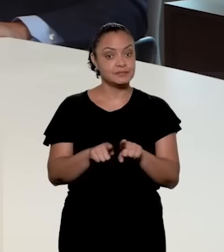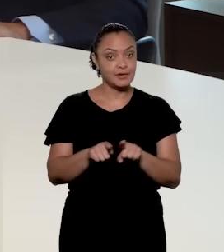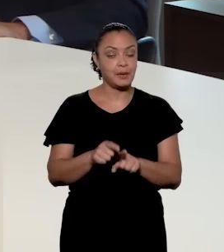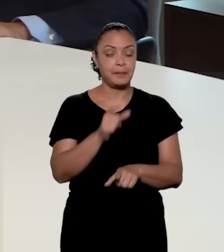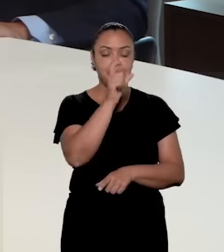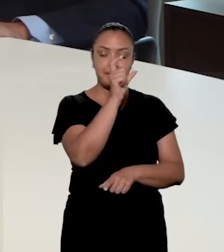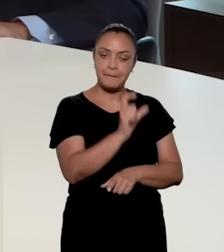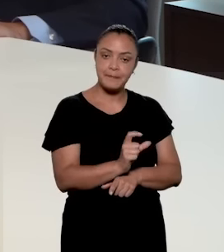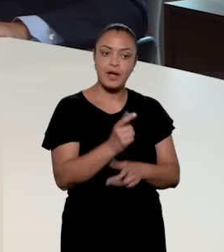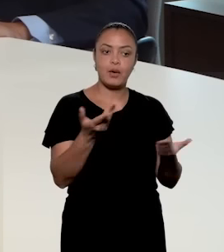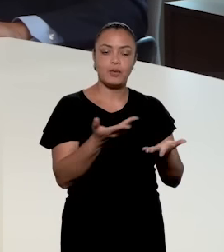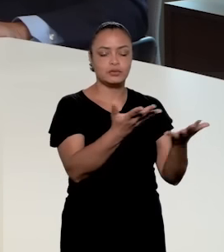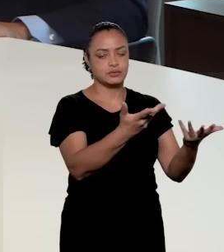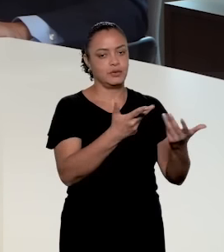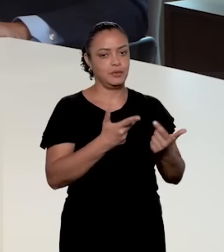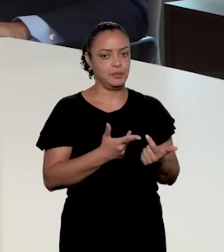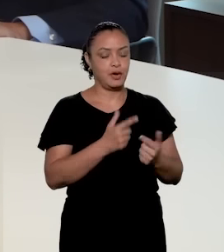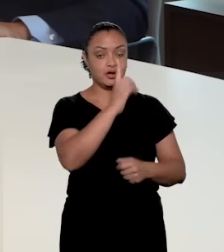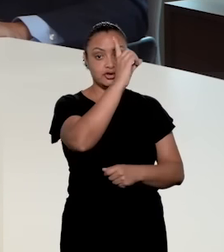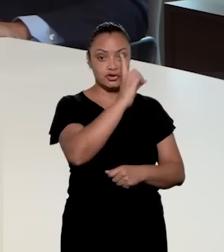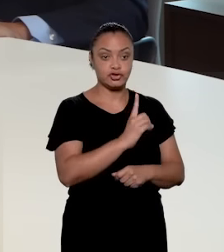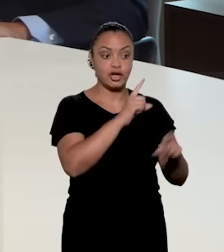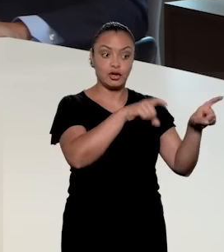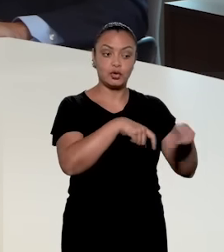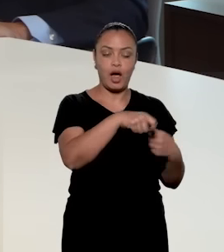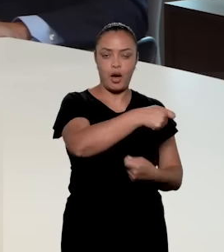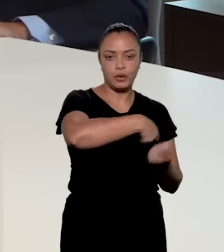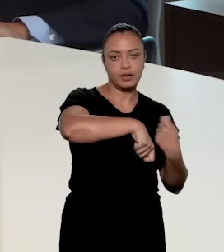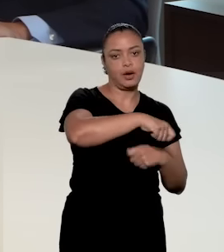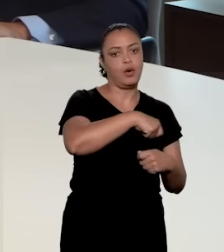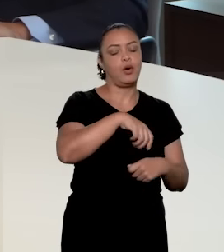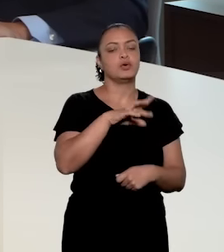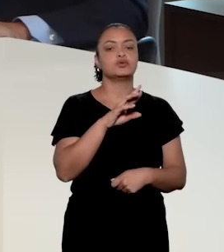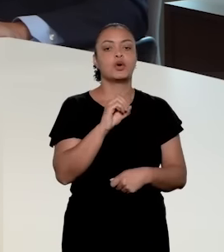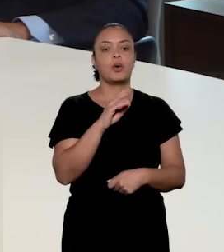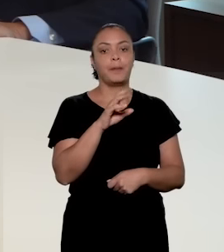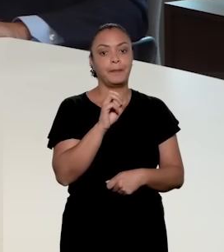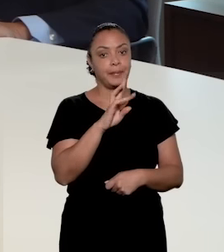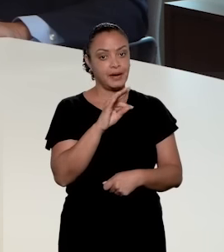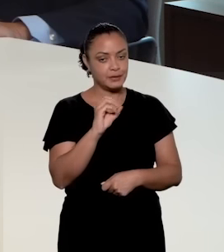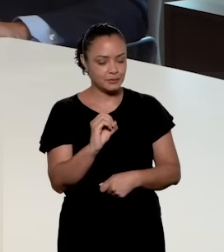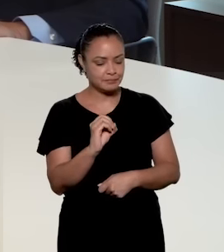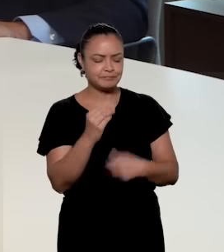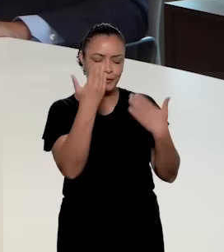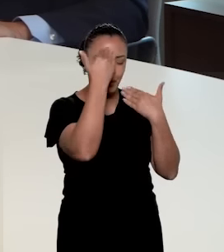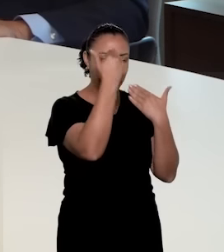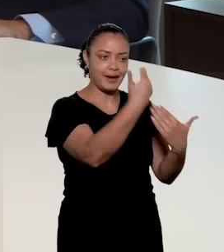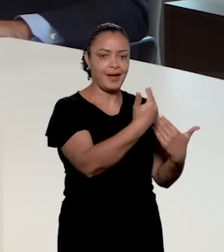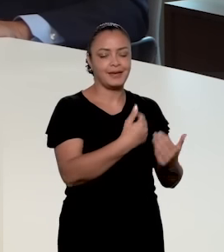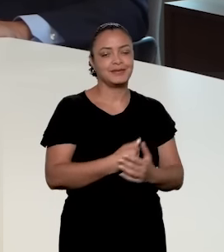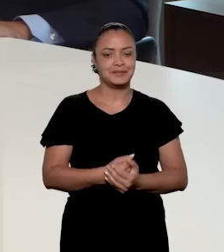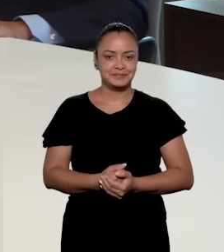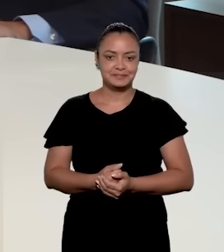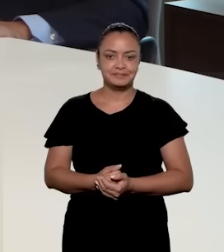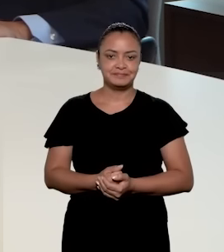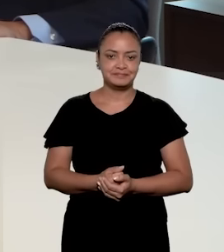E eu também tive o prazer de receber hoje, o Diretor de Agronegócio do Bradesco, o Roberto França. França, muito obrigada.